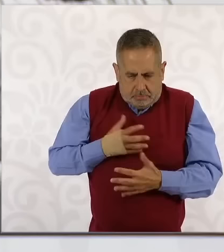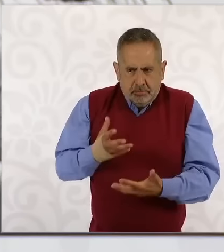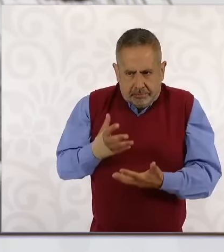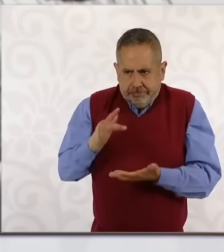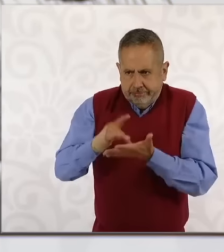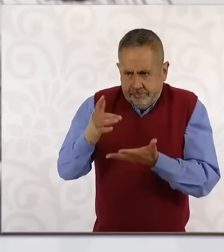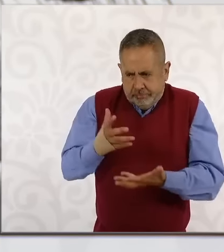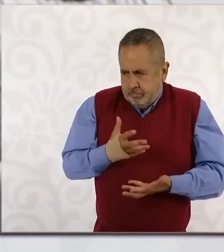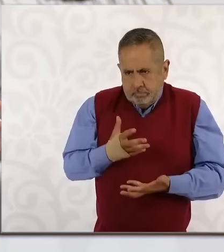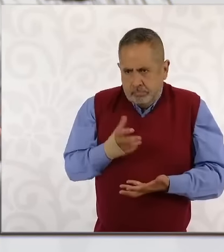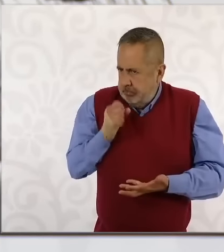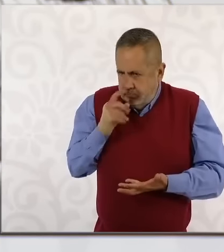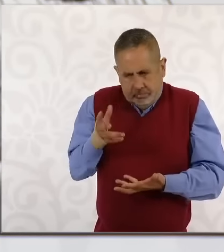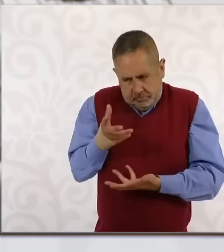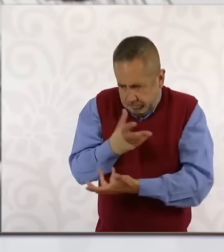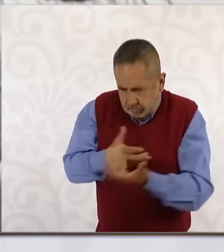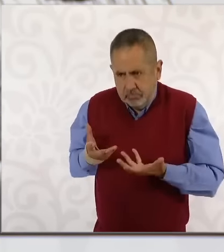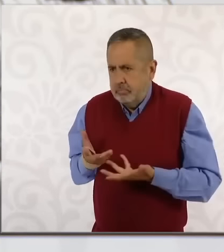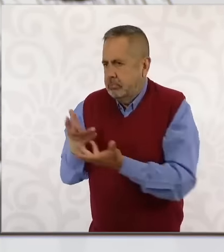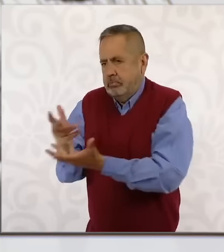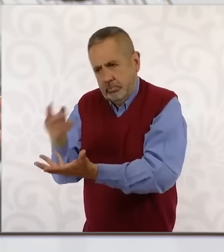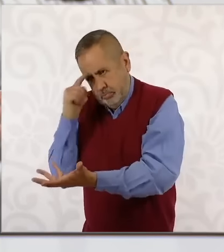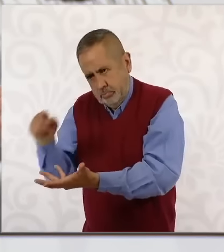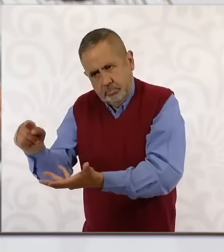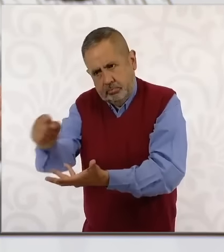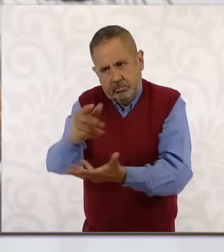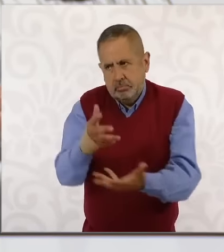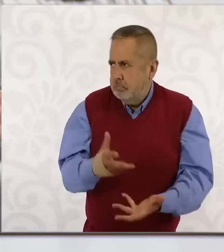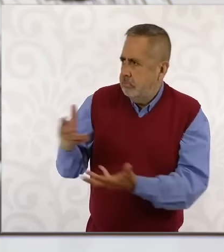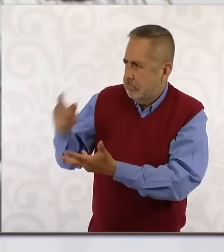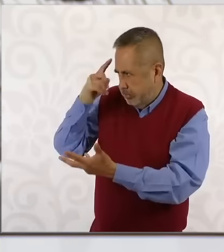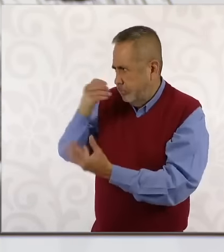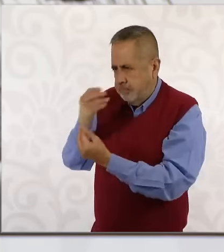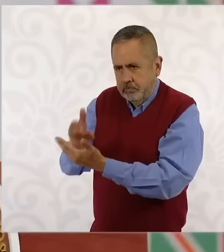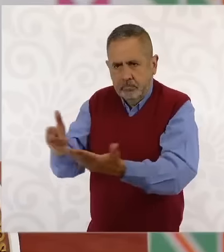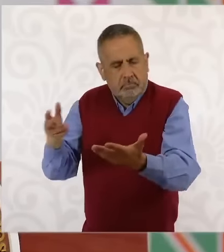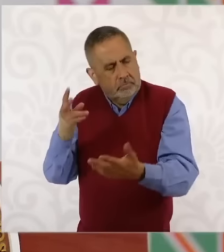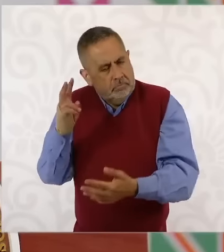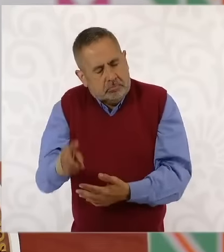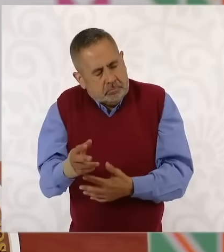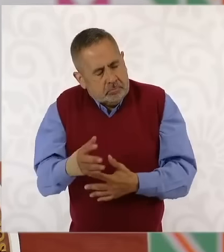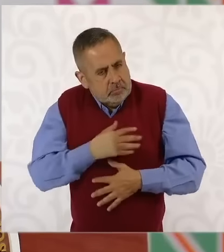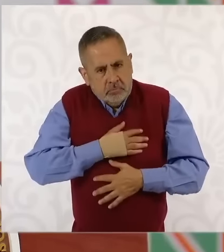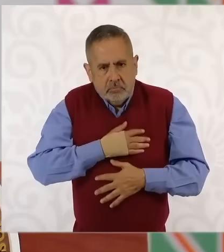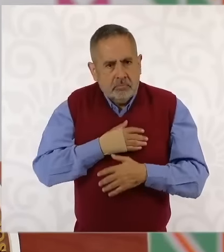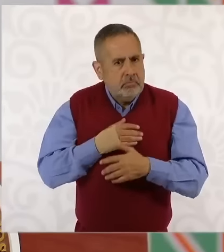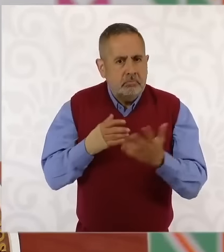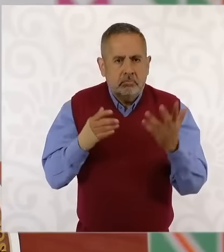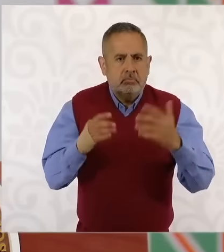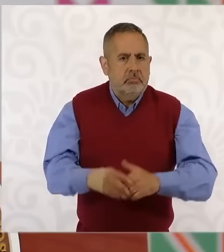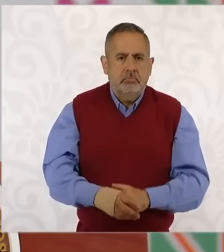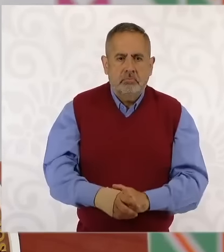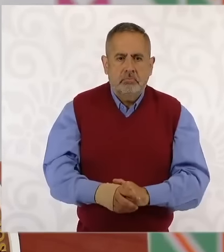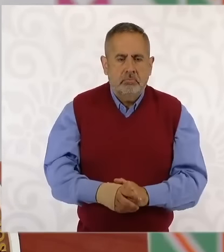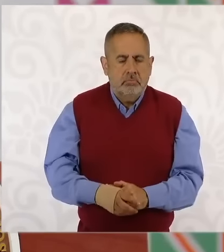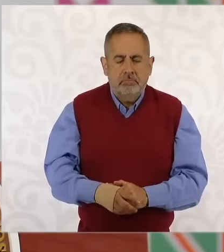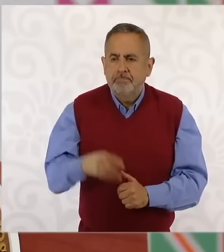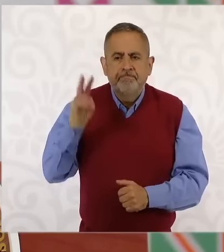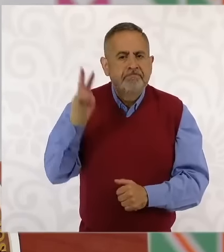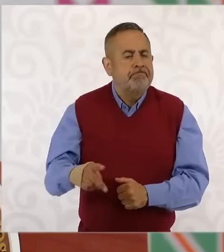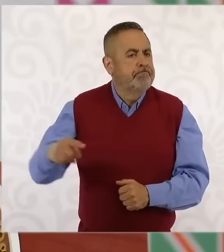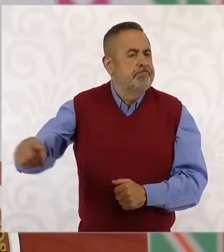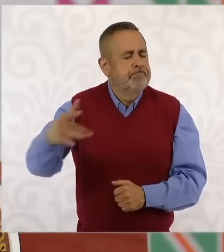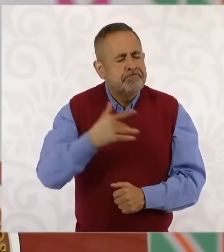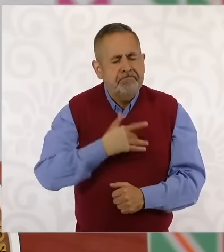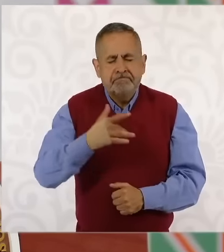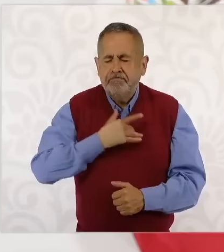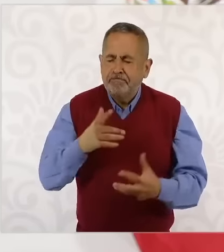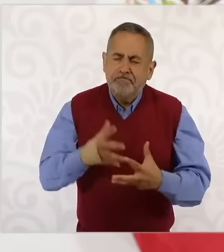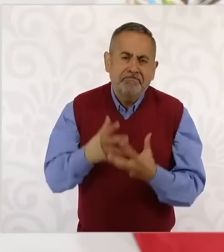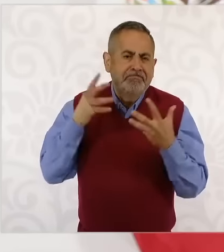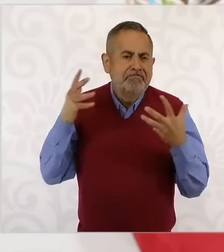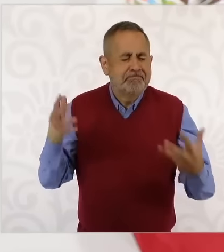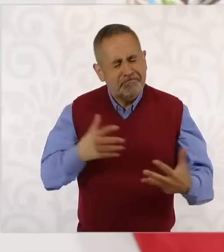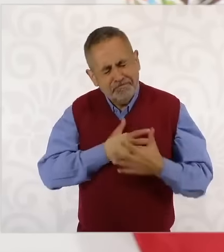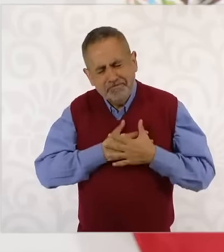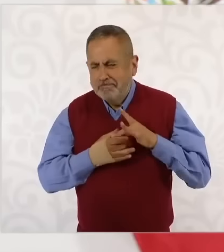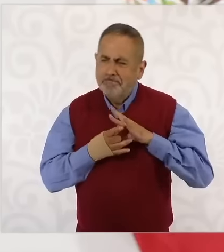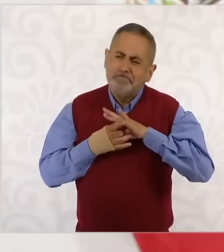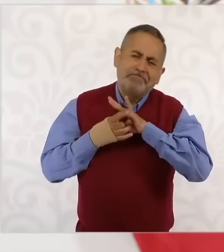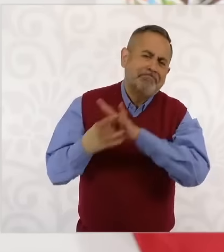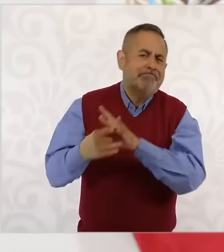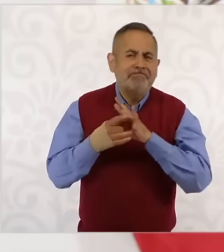no lo entregamos en el albergue, pero es generosidades, solidaridades,